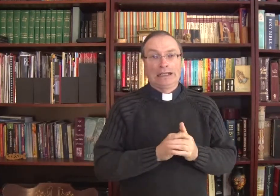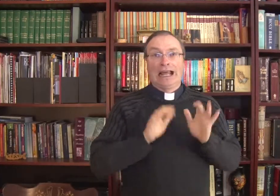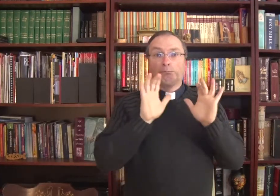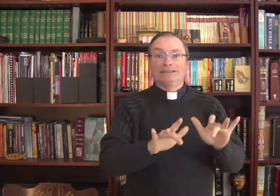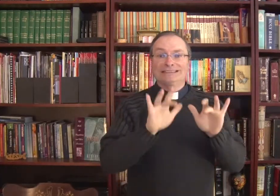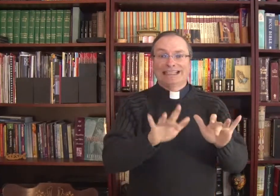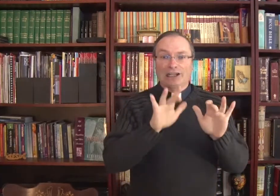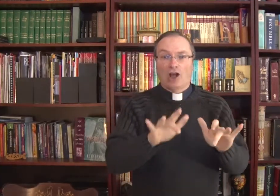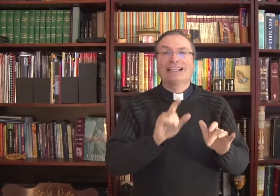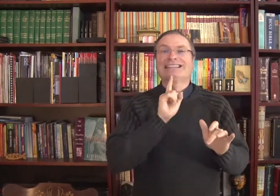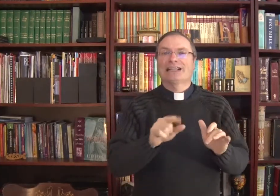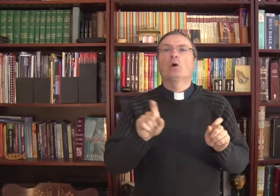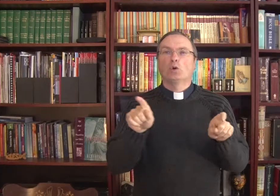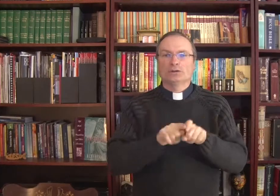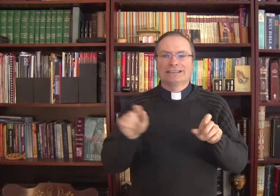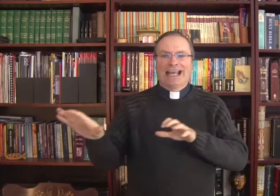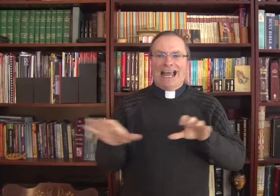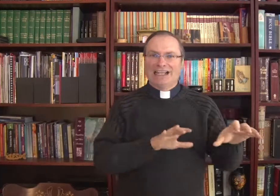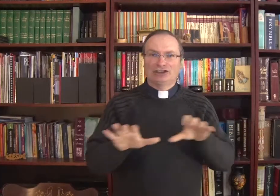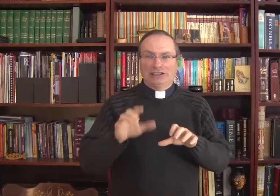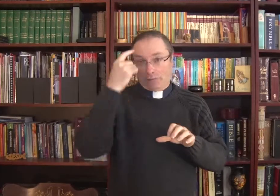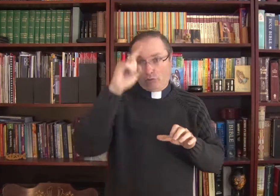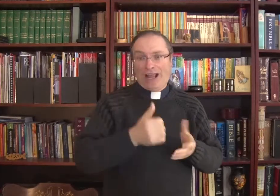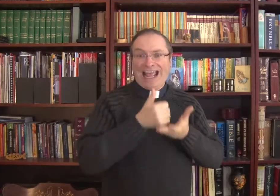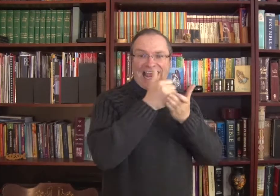La miséricorde c’est aussi agir pour aider